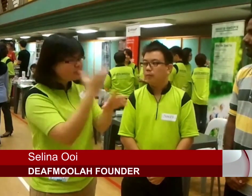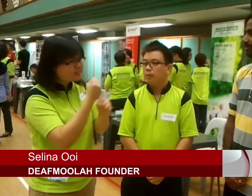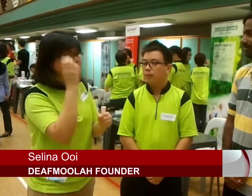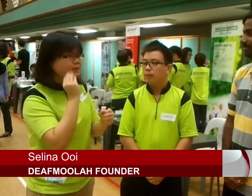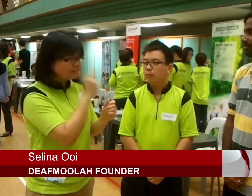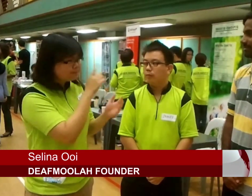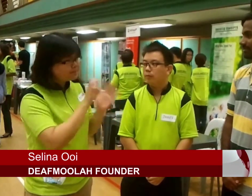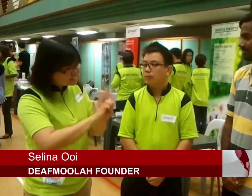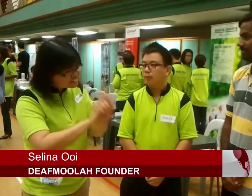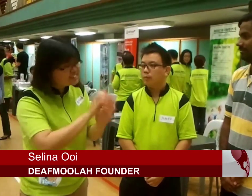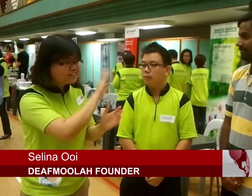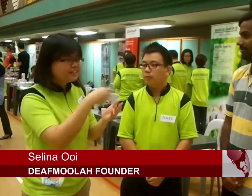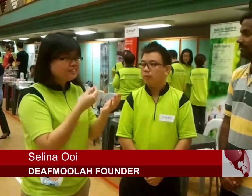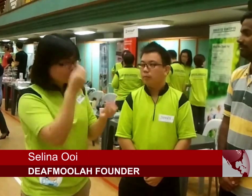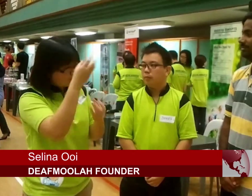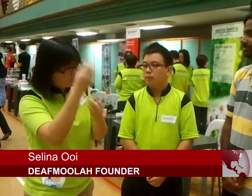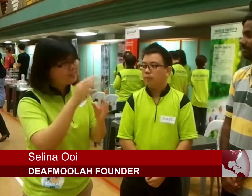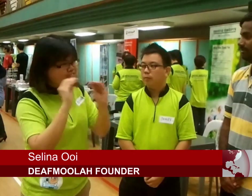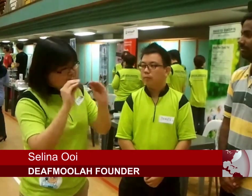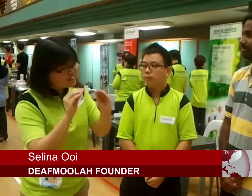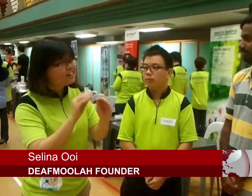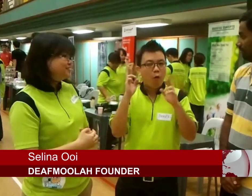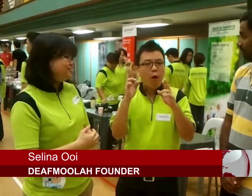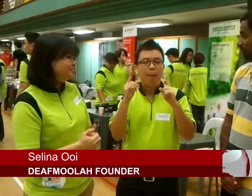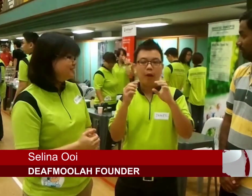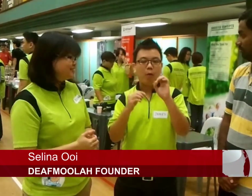Berkongsi pengalaman dan menyampaikan maklumat yang penting kepada warga OKU.